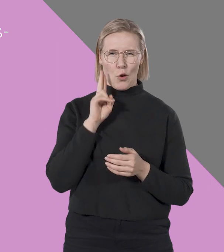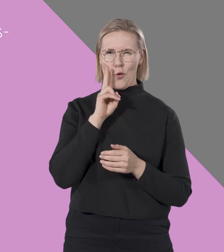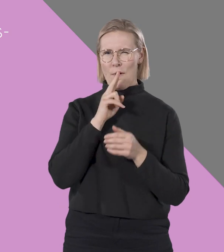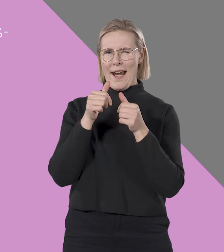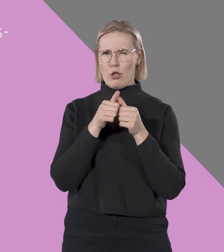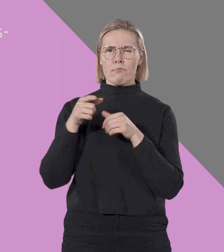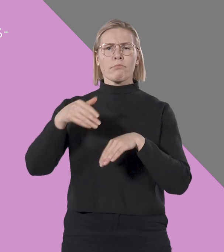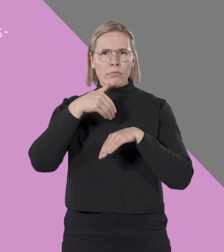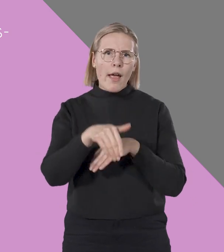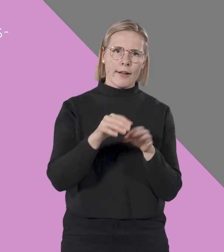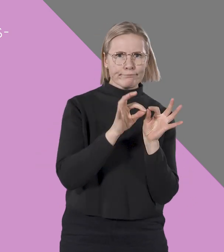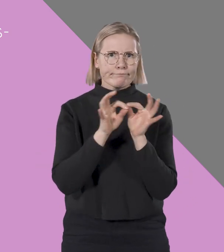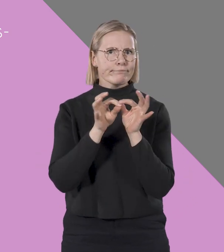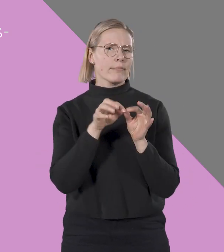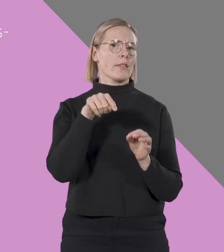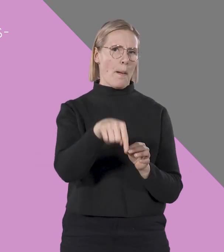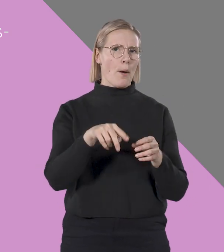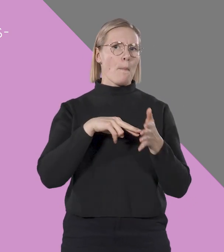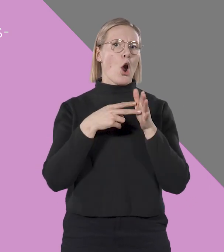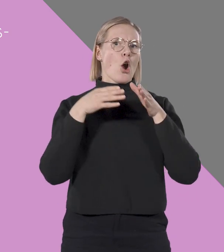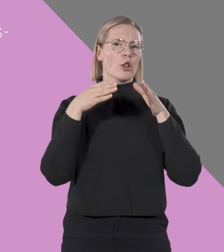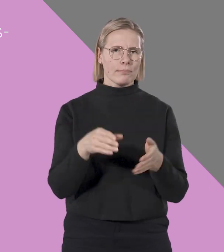Kuurojen Liitto jatkaa projektin koordinointia, -